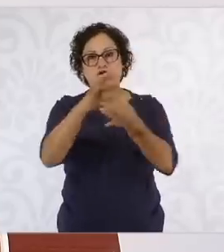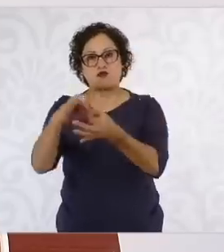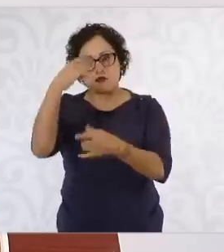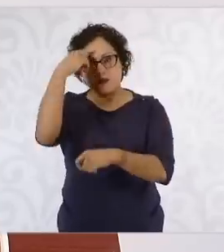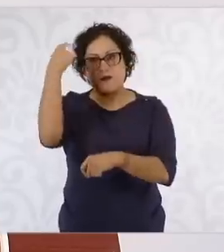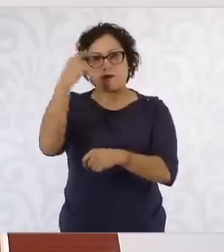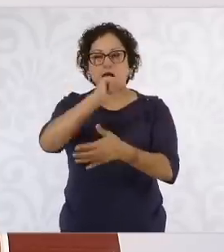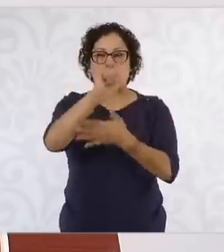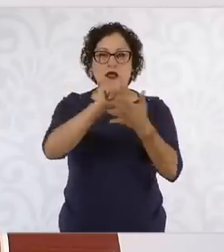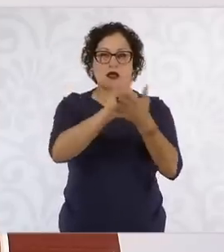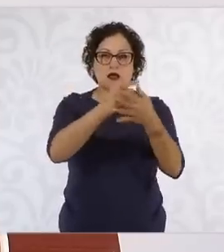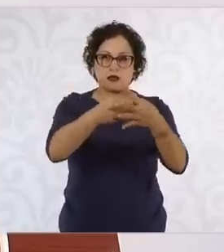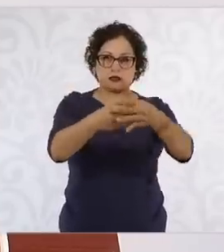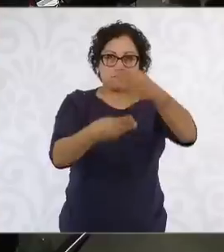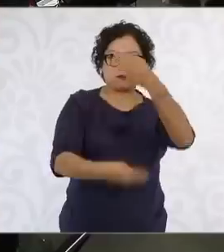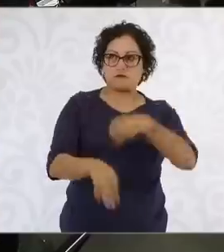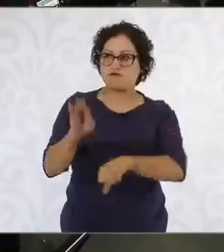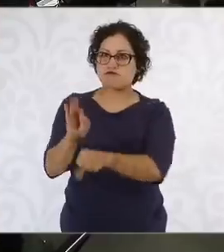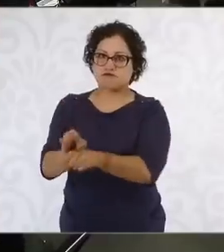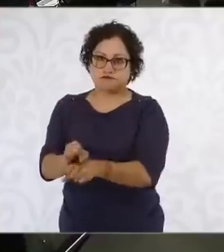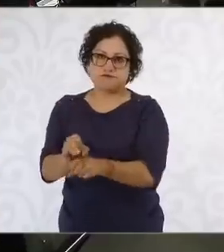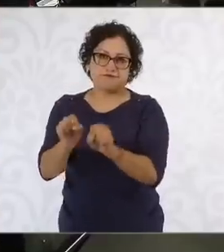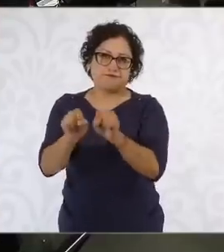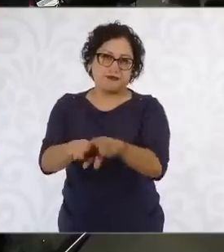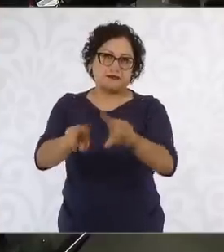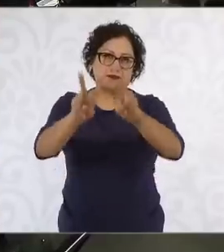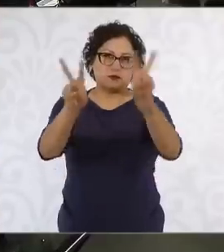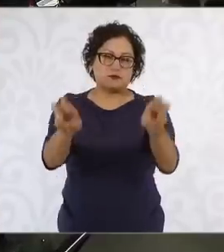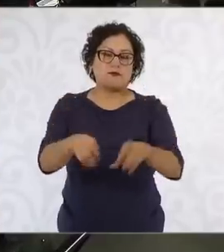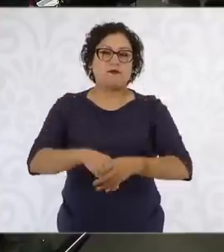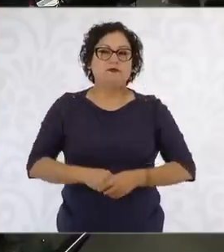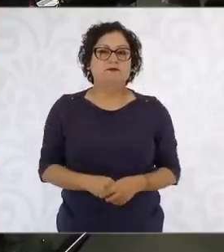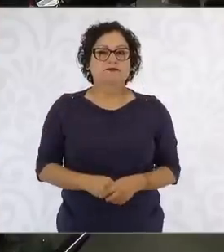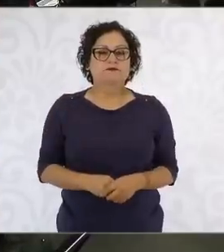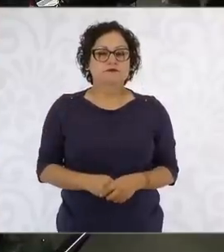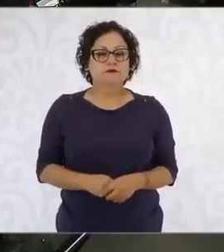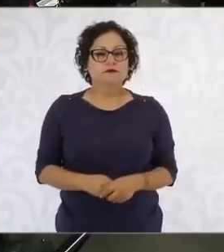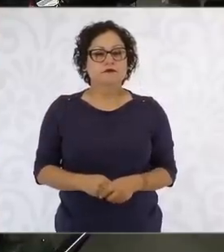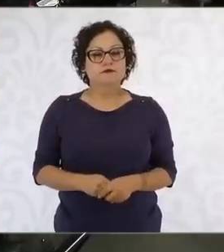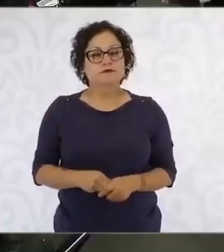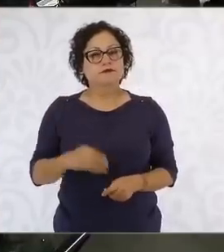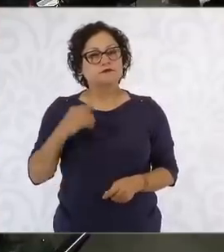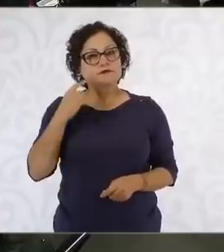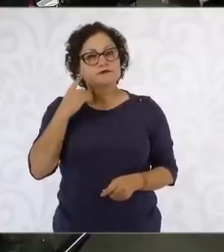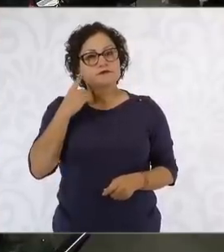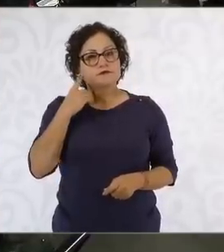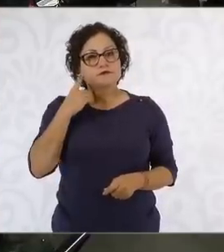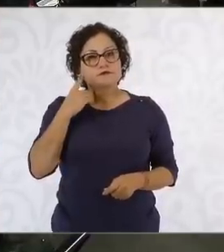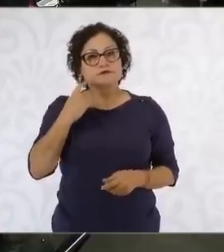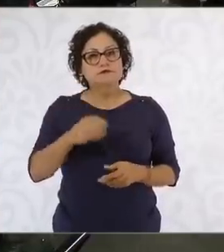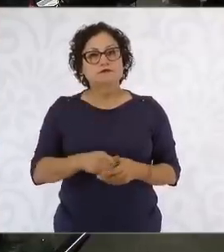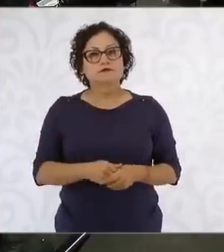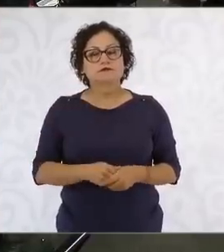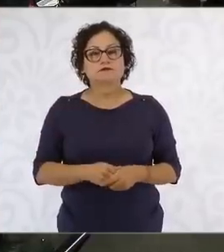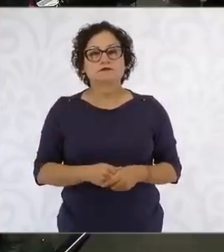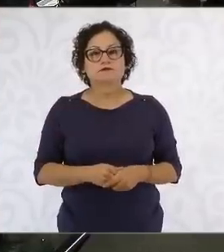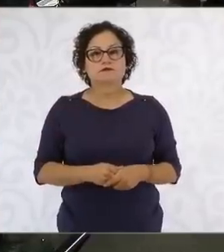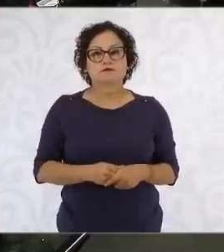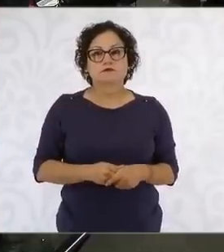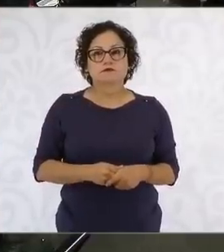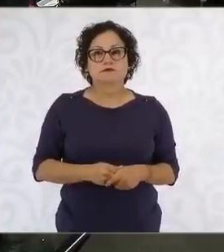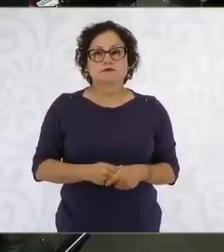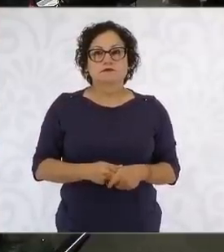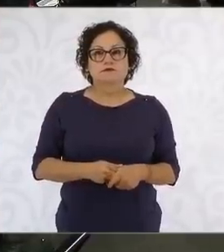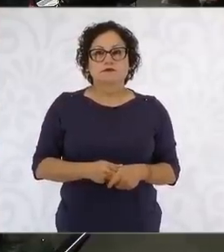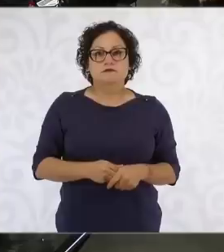respecto les piden dinero ellos le entregan confiando en que efectivamente les van a